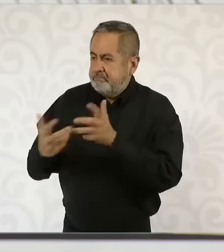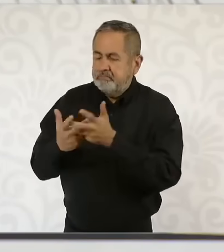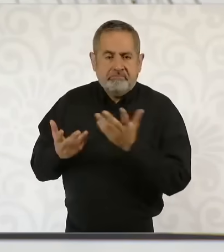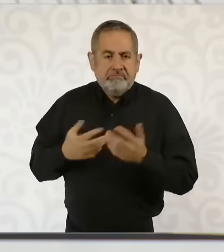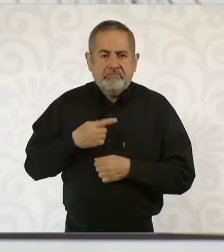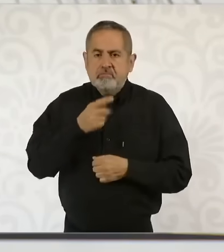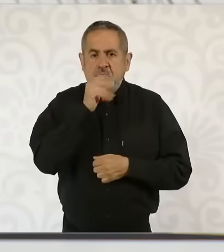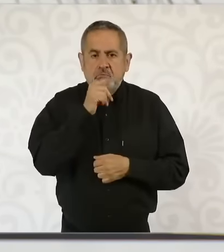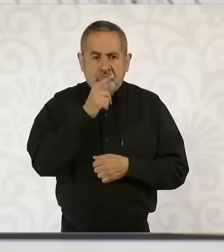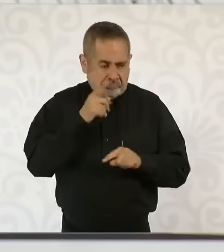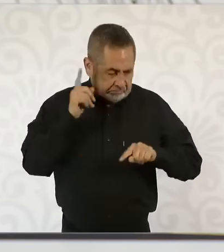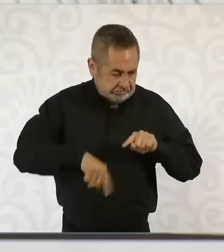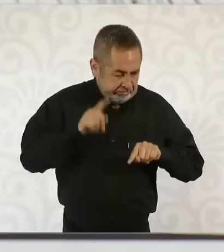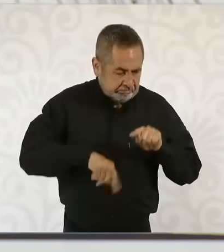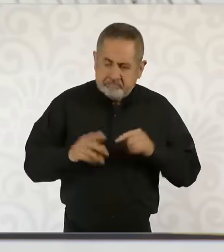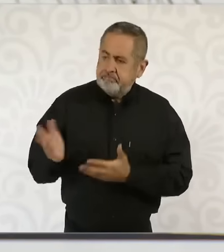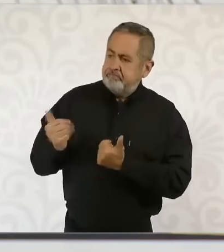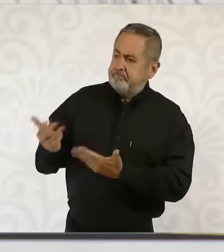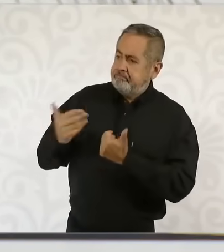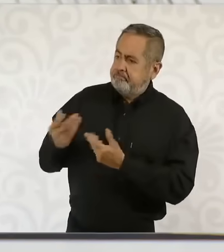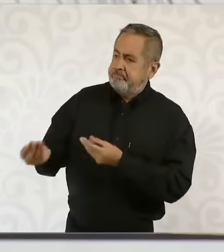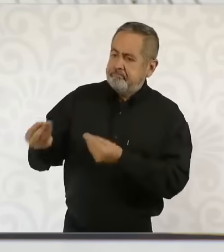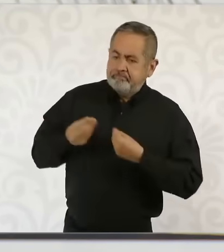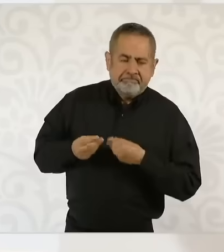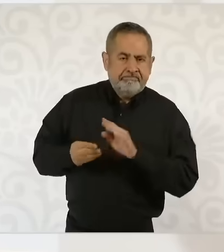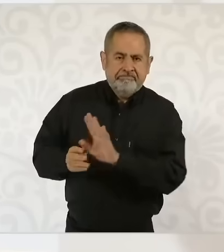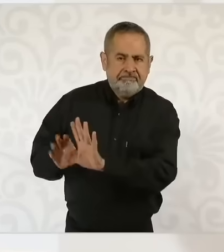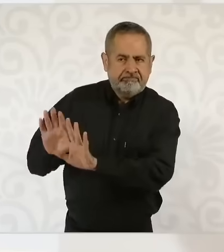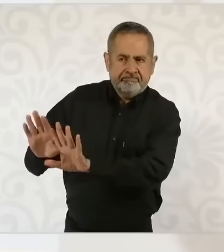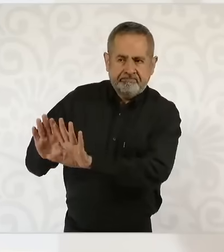Justamente el plan México es fortalecer más la producción de nuestro país. Entonces,